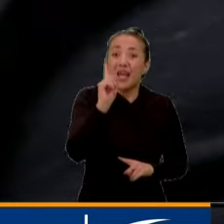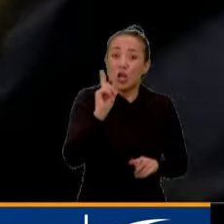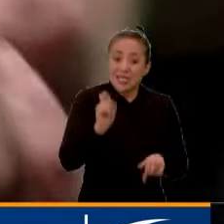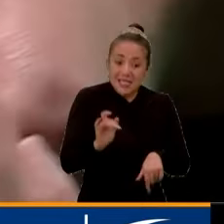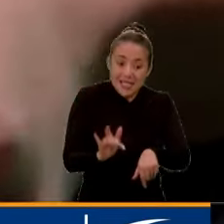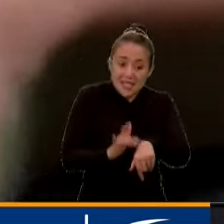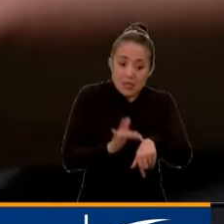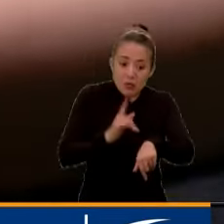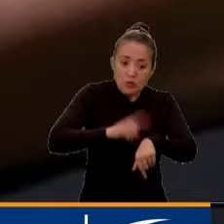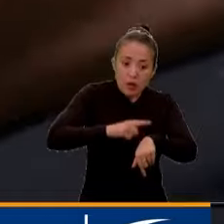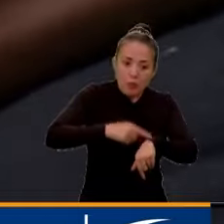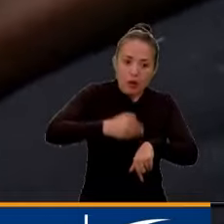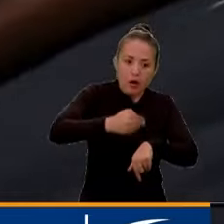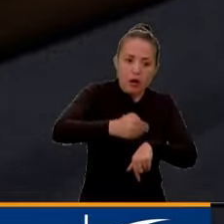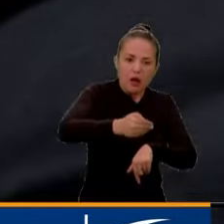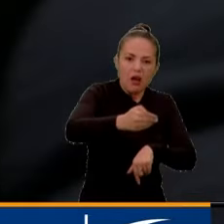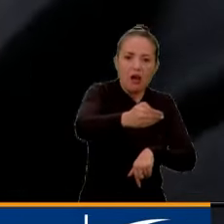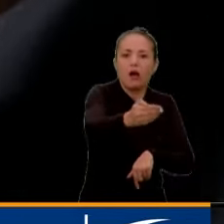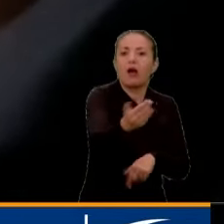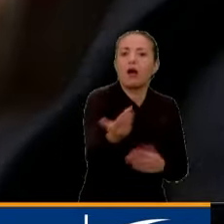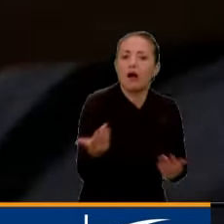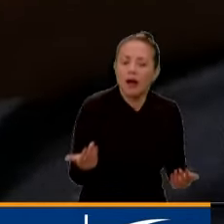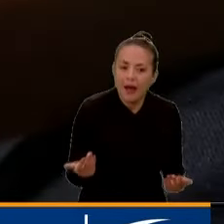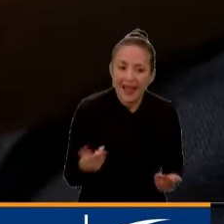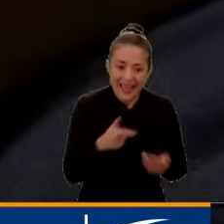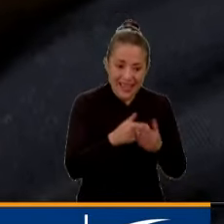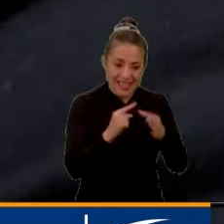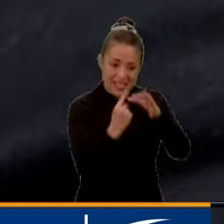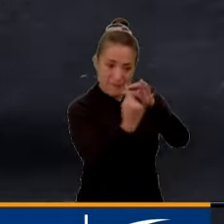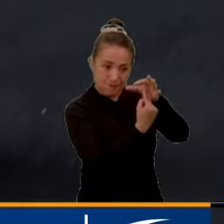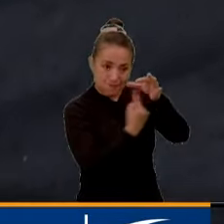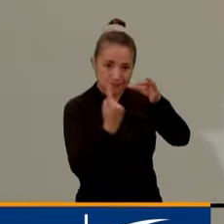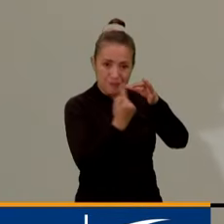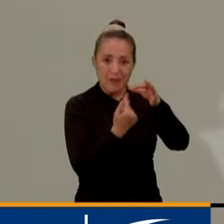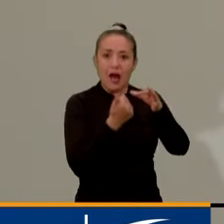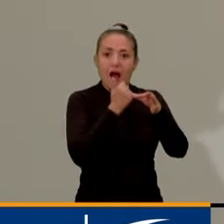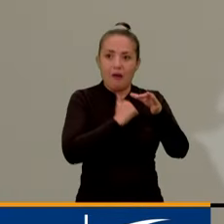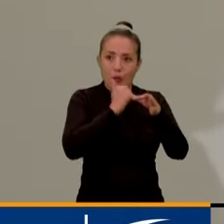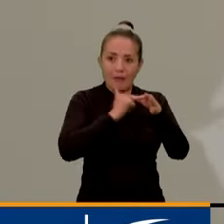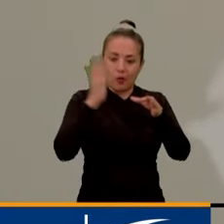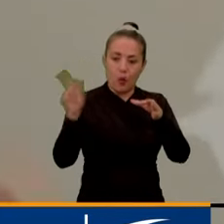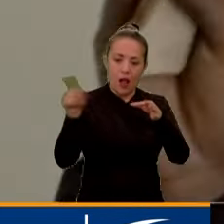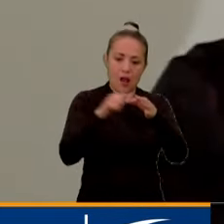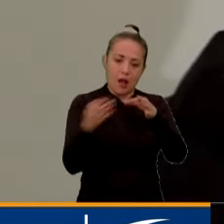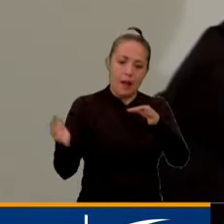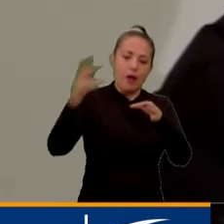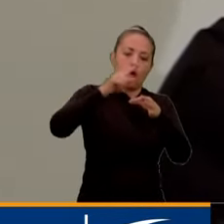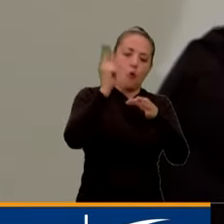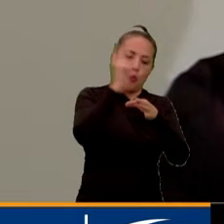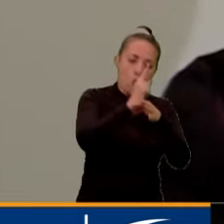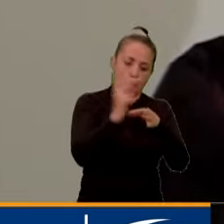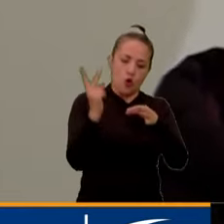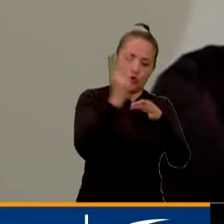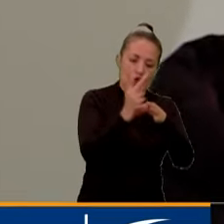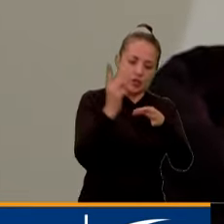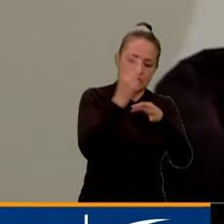durante un tiempo como que no pasa nada, pero ese mismo